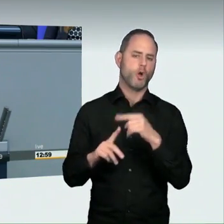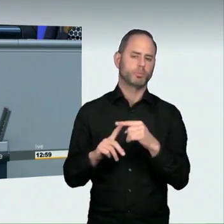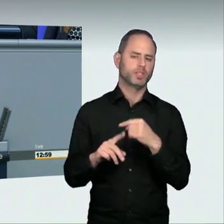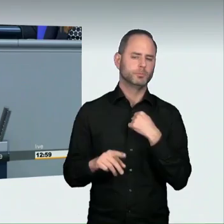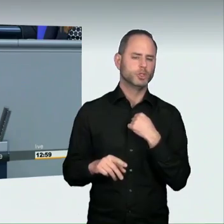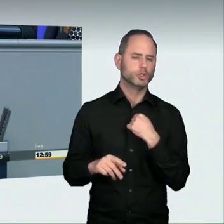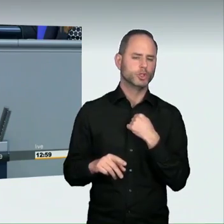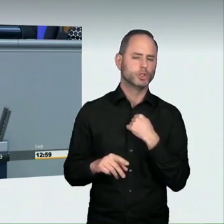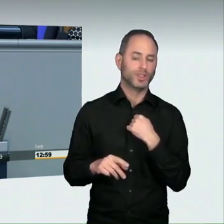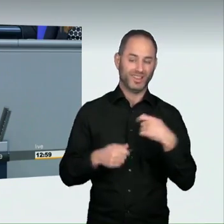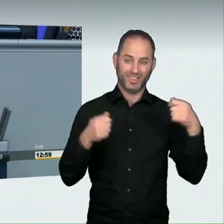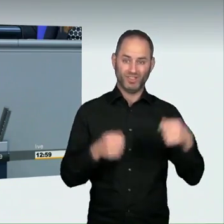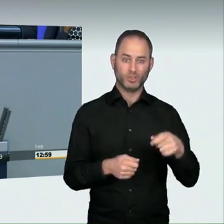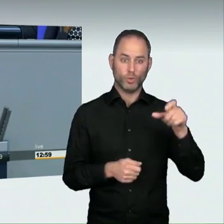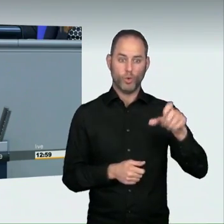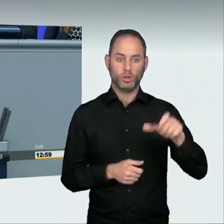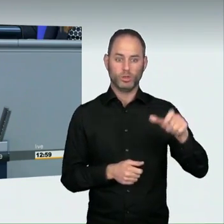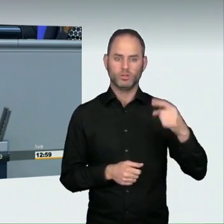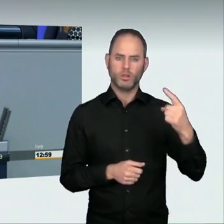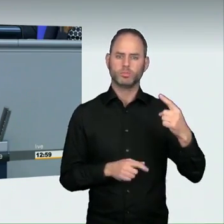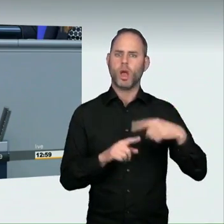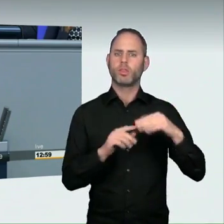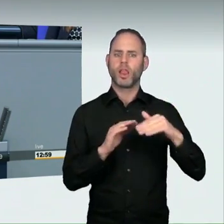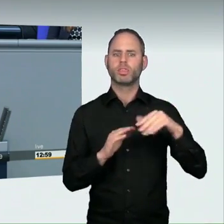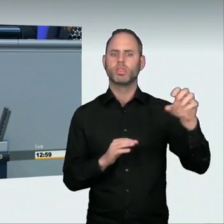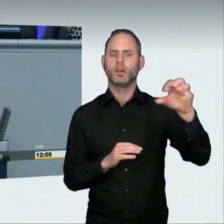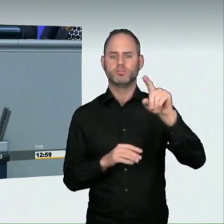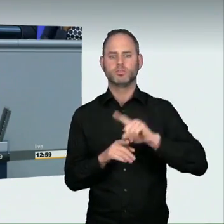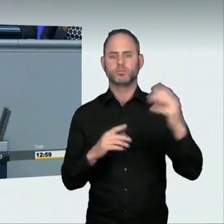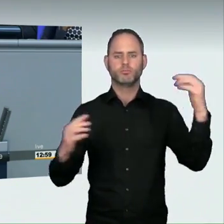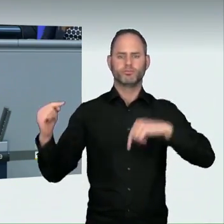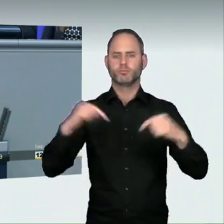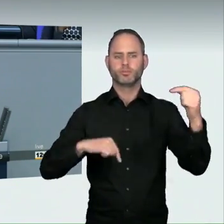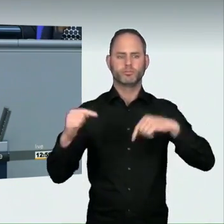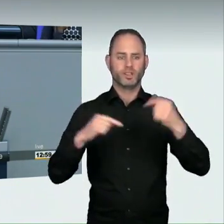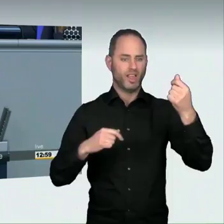das ist nicht der Kern von Artikel 14 Grundgesetz und schon gar keine Sozialbindung des Eigentums.